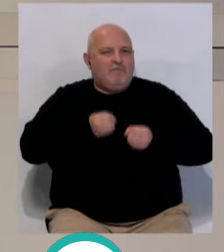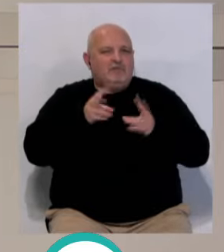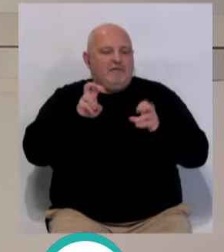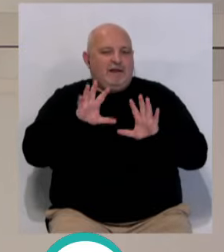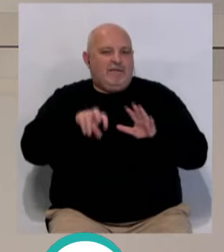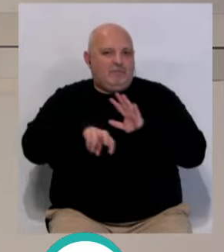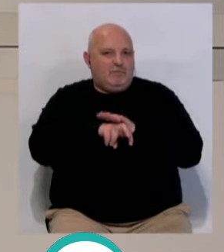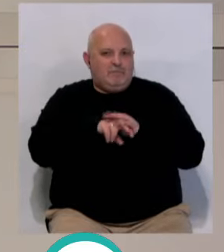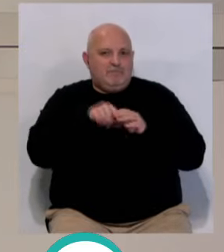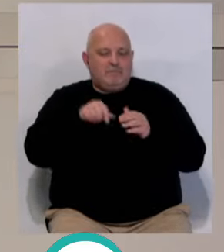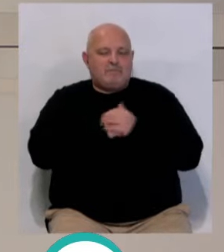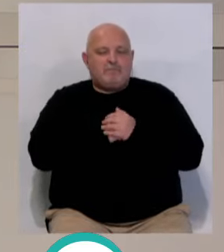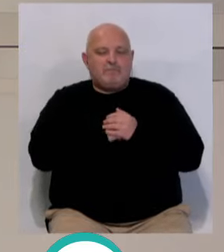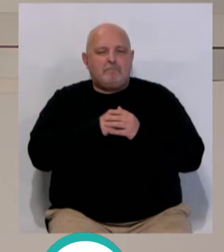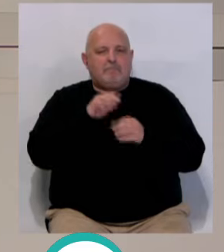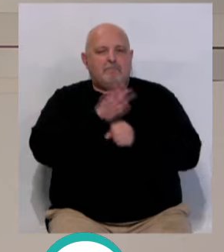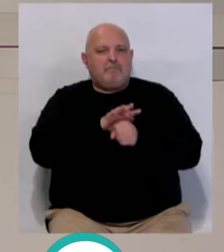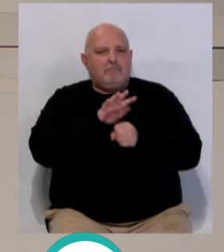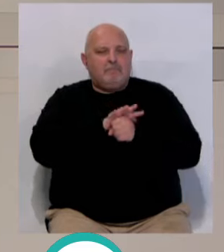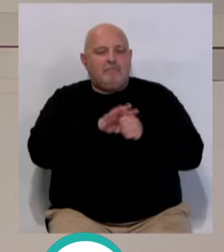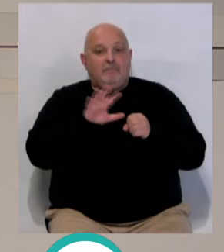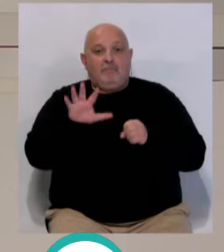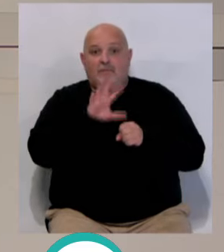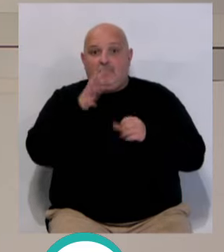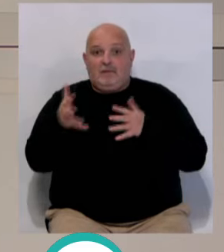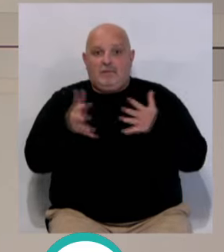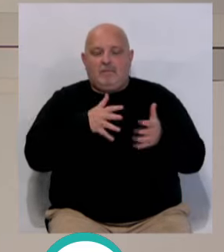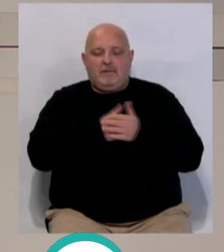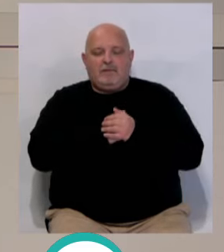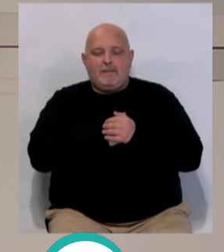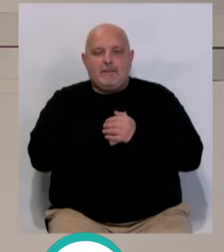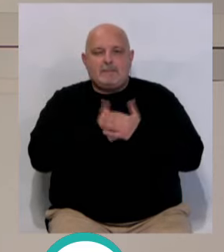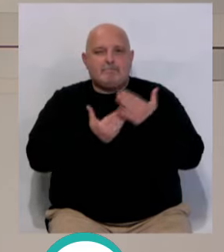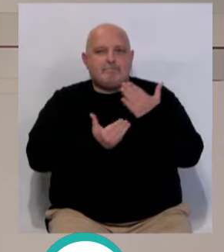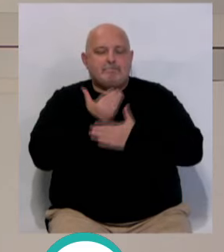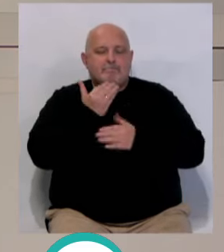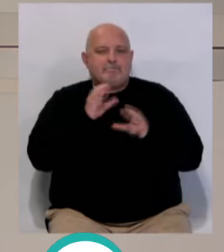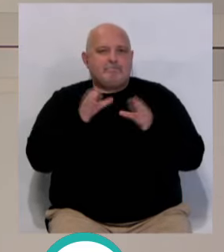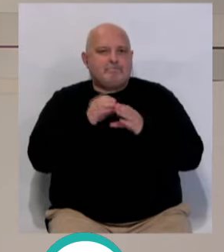Cádiz club de fútbol en este martes 5 de marzo una jornada en la que el equipo ha trabajado en